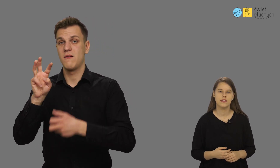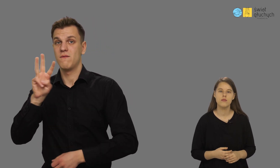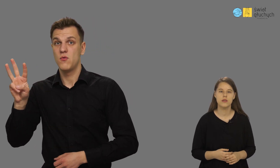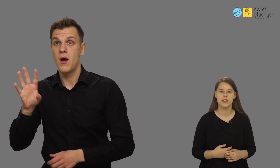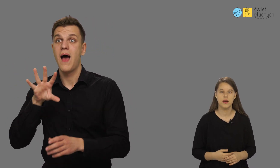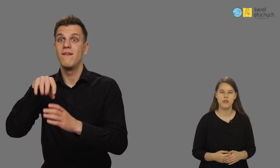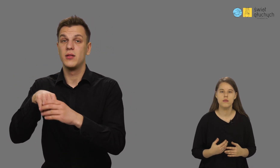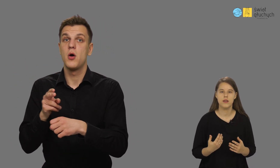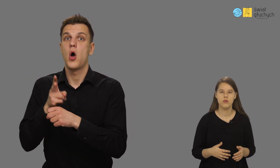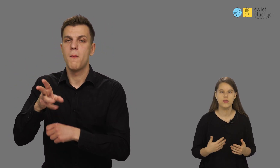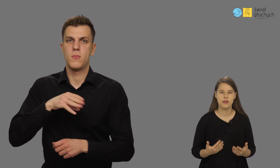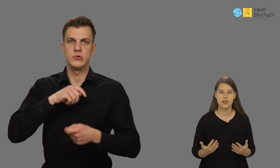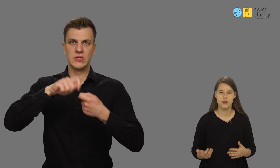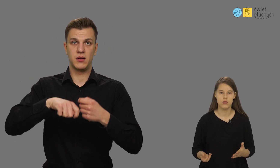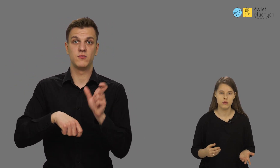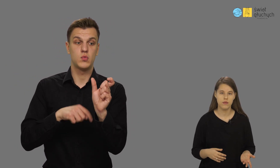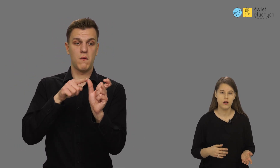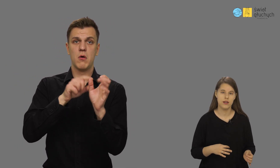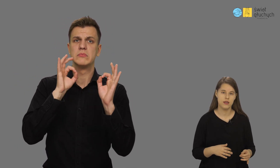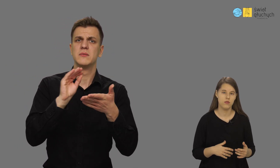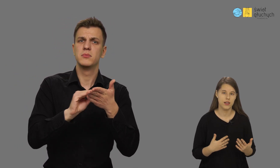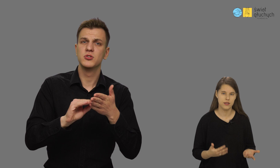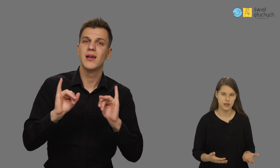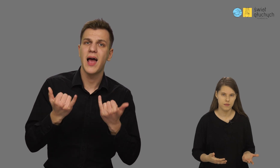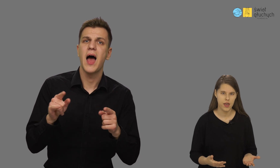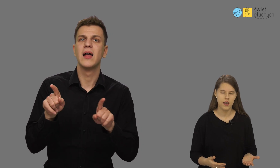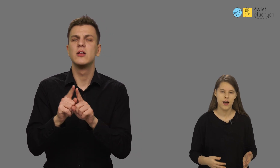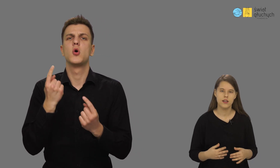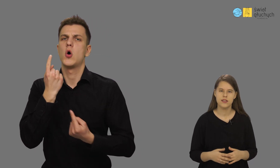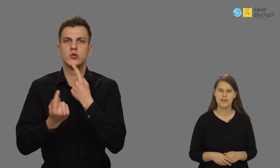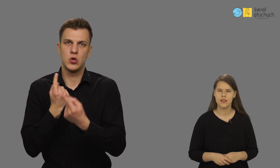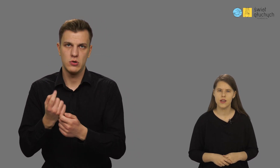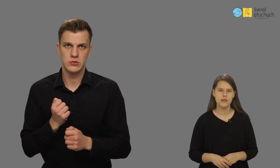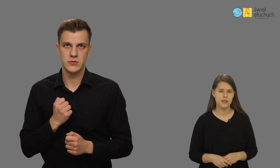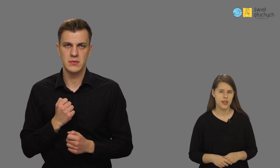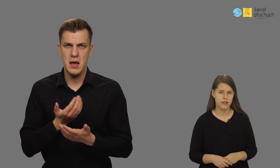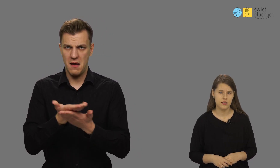gdzie możemy sprawdzić prawidłowy zapis danego słowa oraz jego wyjaśnienie. A czy zastanawialiście się kiedyś,